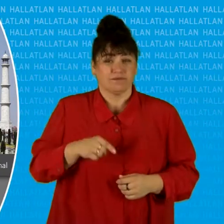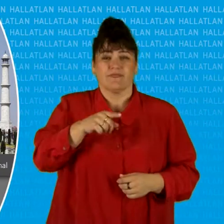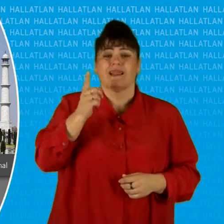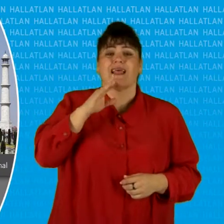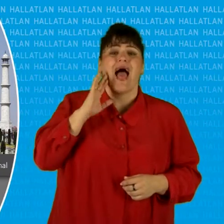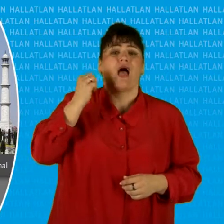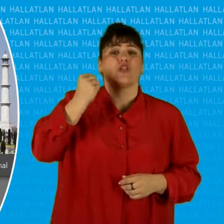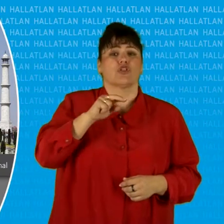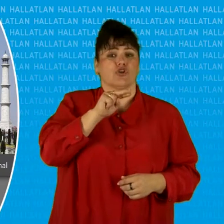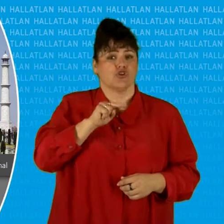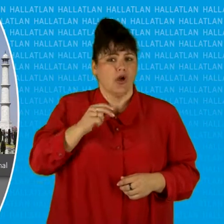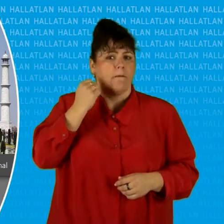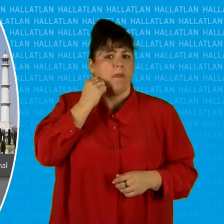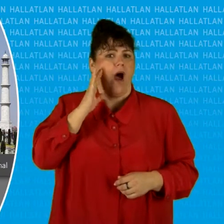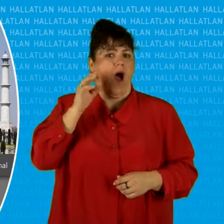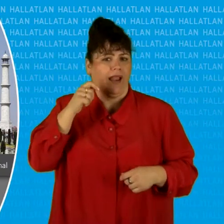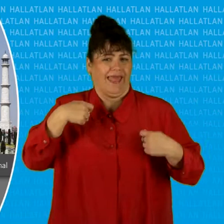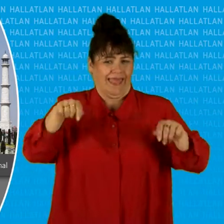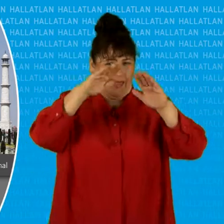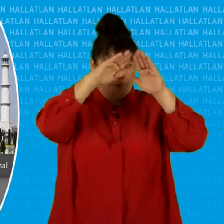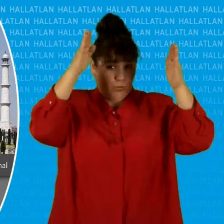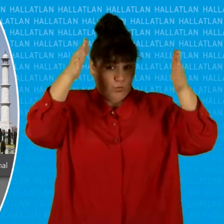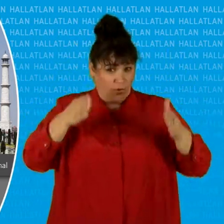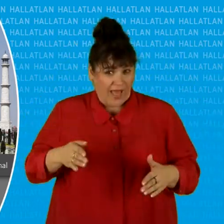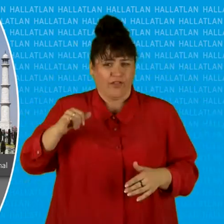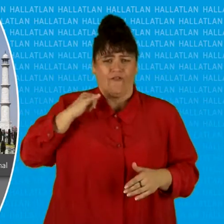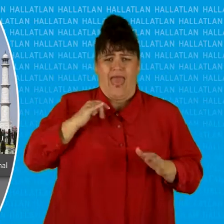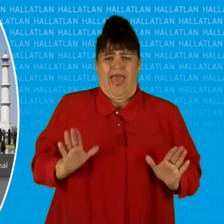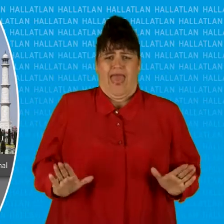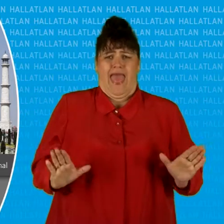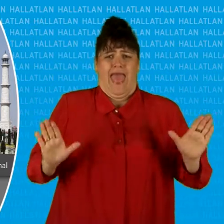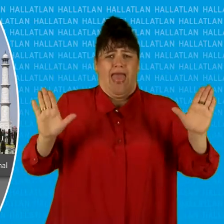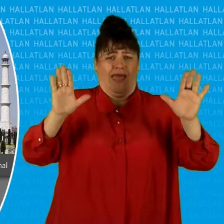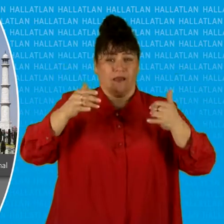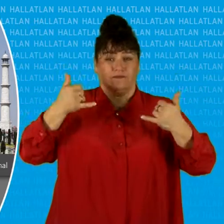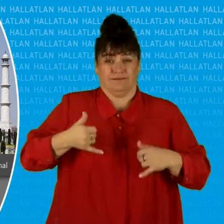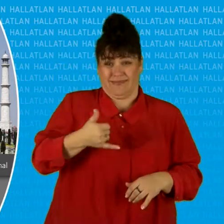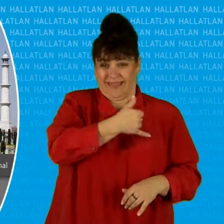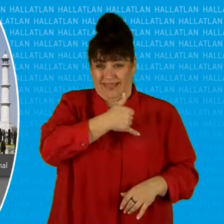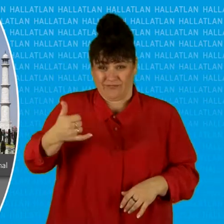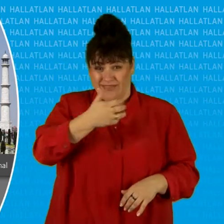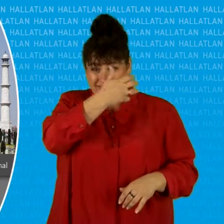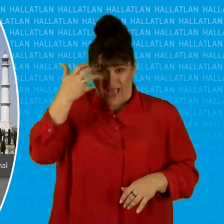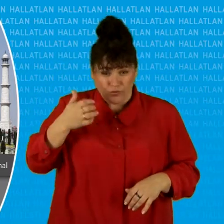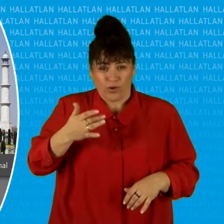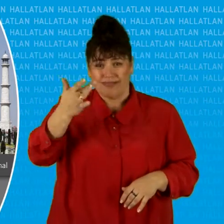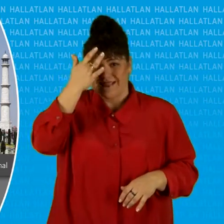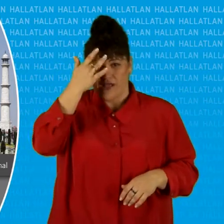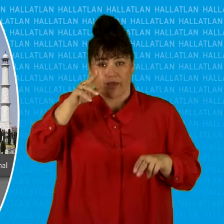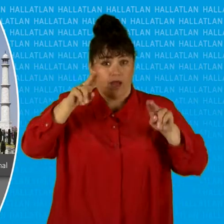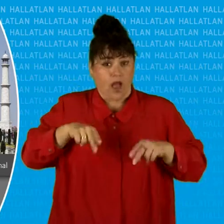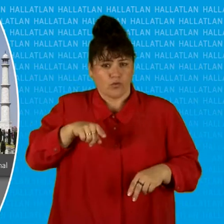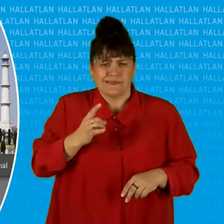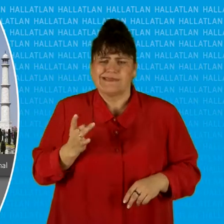A Tádzs Mahal épületkomplexum fehér márvány falairól idén nyáron az indiai hatóságok